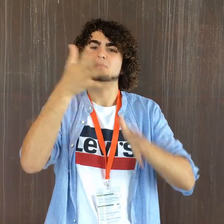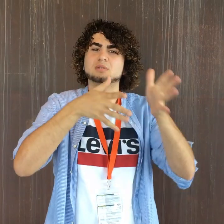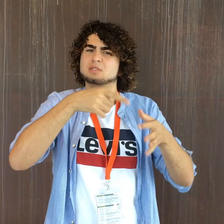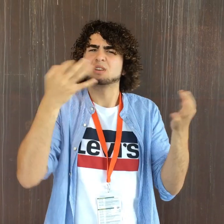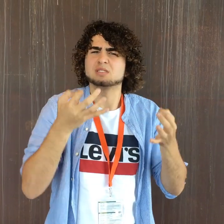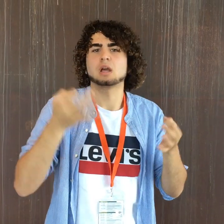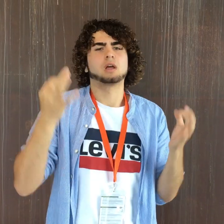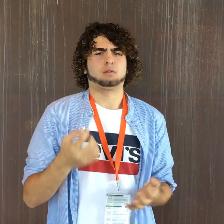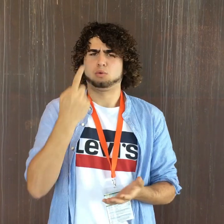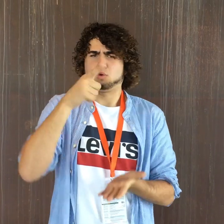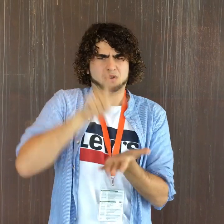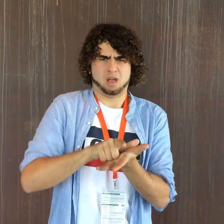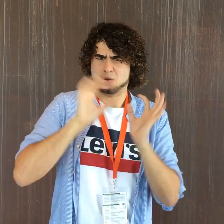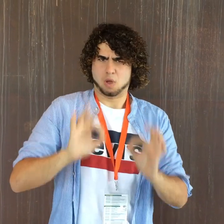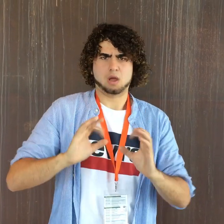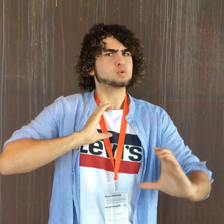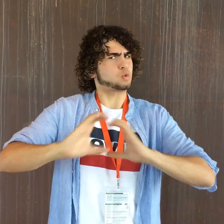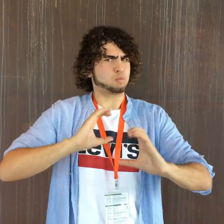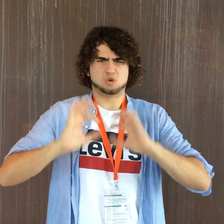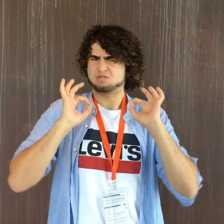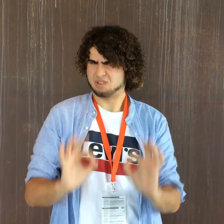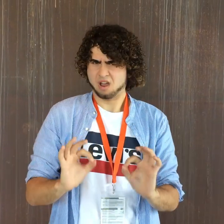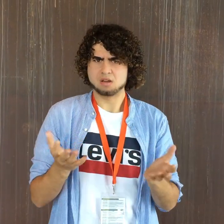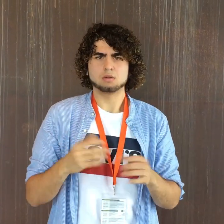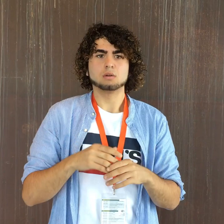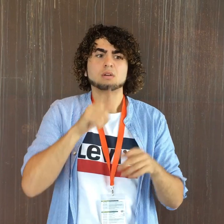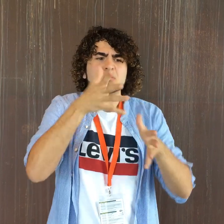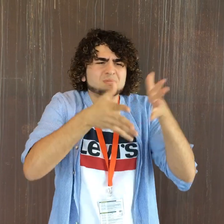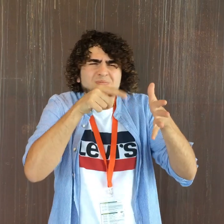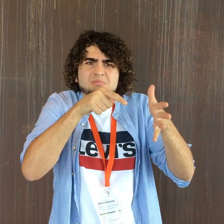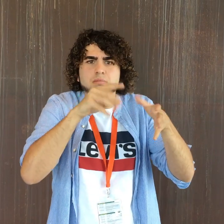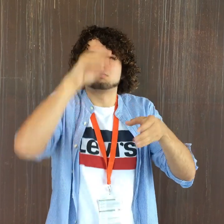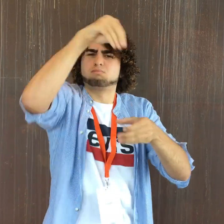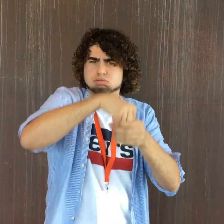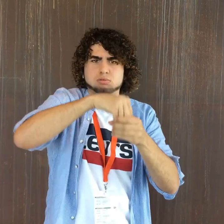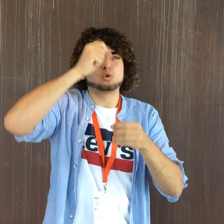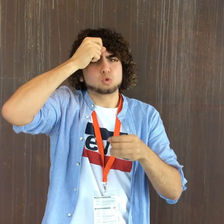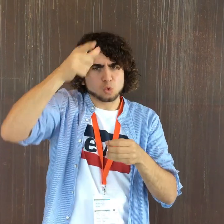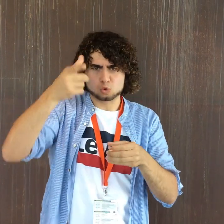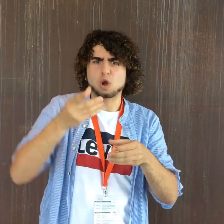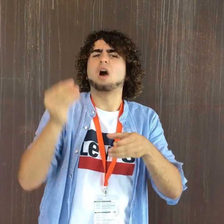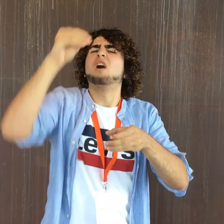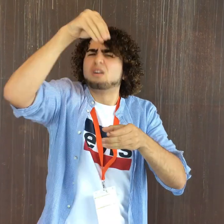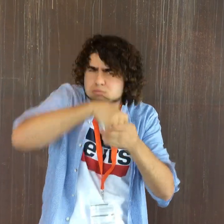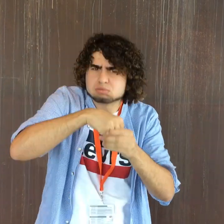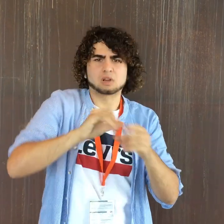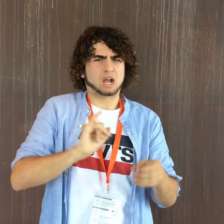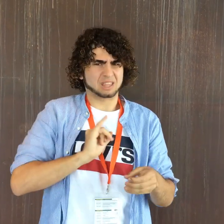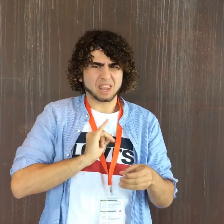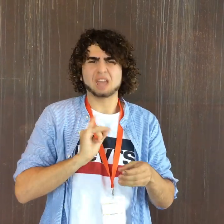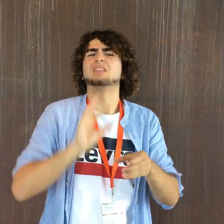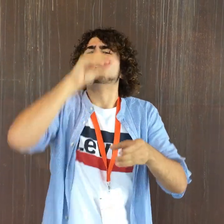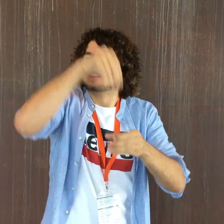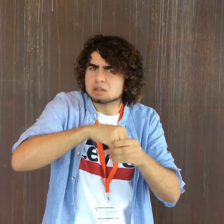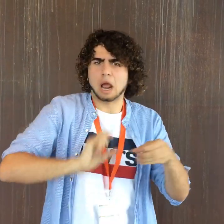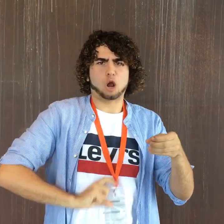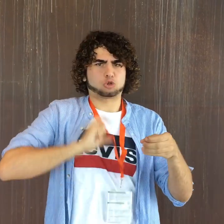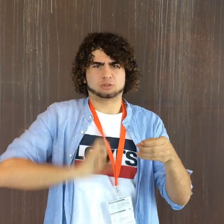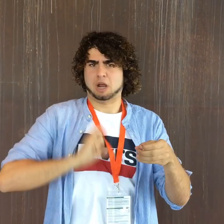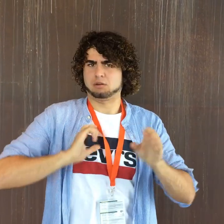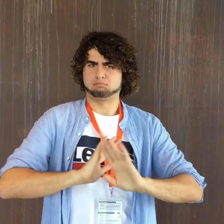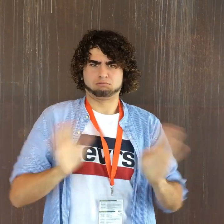La LS es una lengua, un canal de comunicación, que incluye cultura, identidad y autoestima.